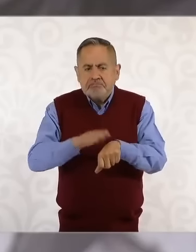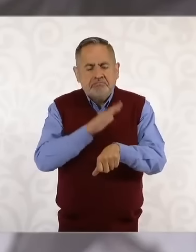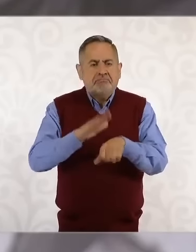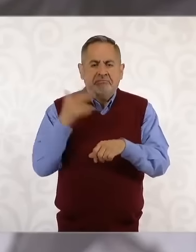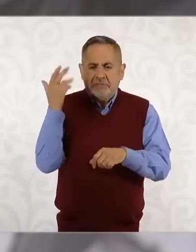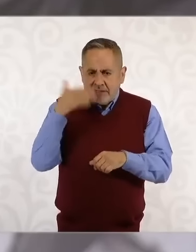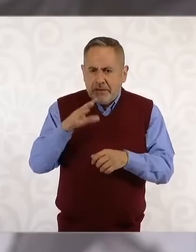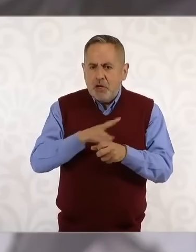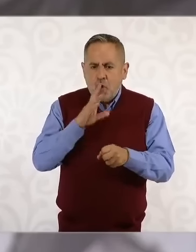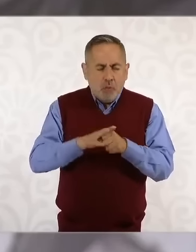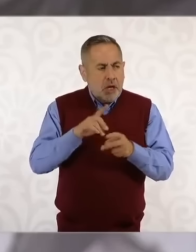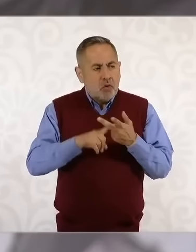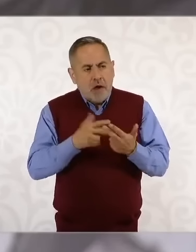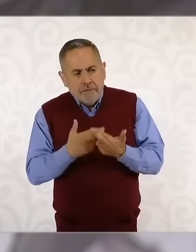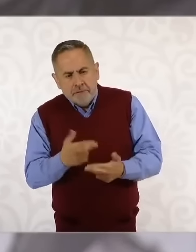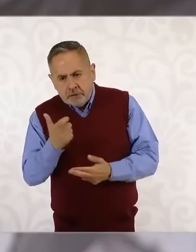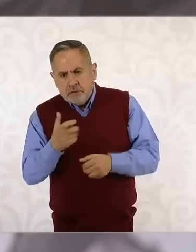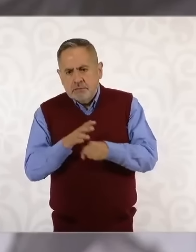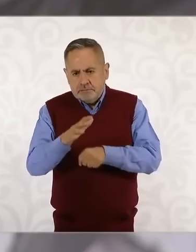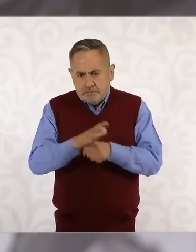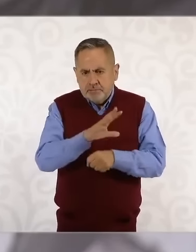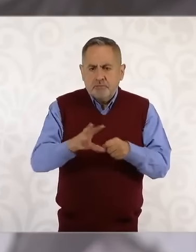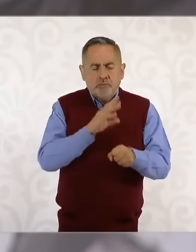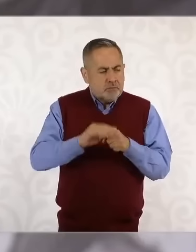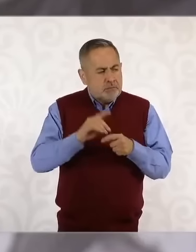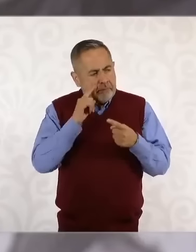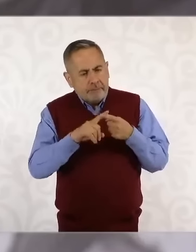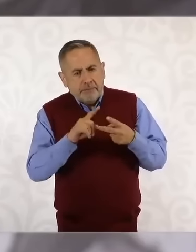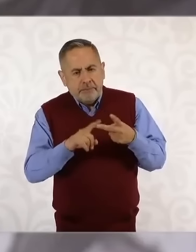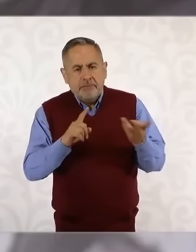los requisitos financieros, porque también lo que queremos es que los permisos no sean de papel, o